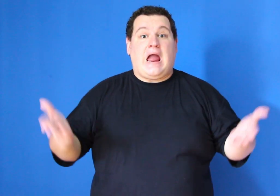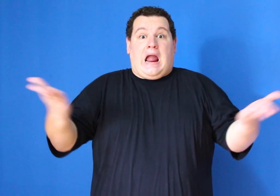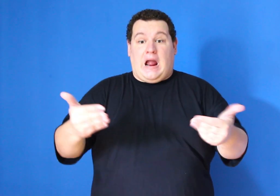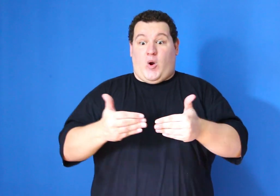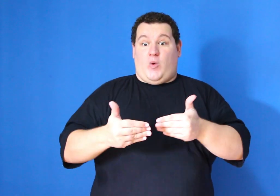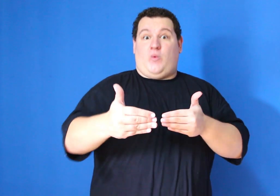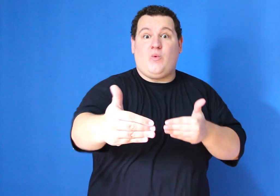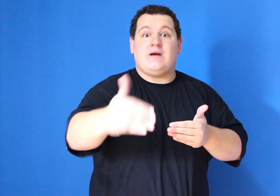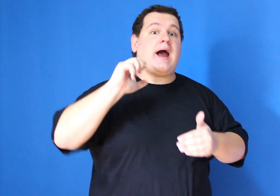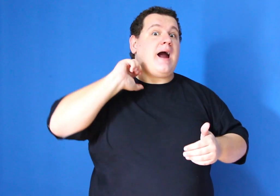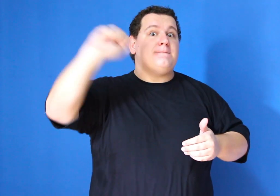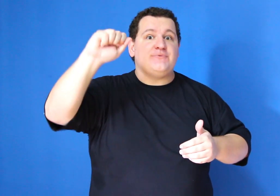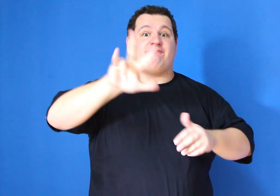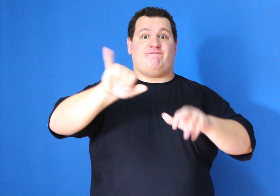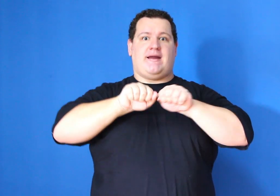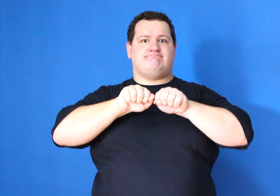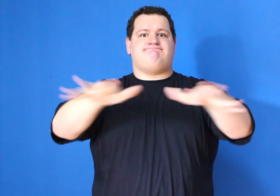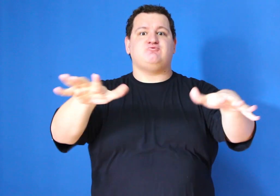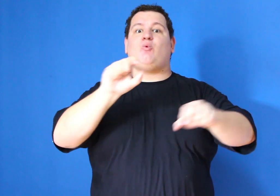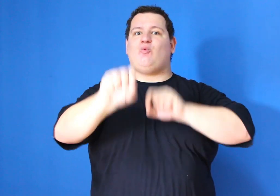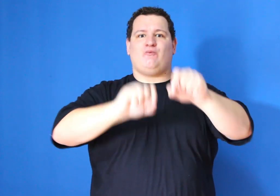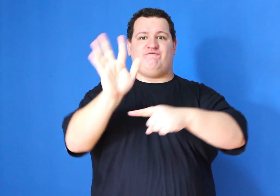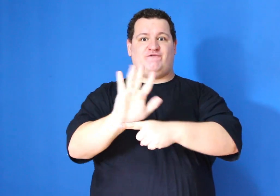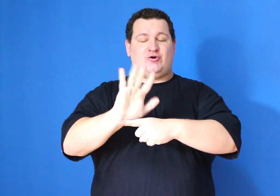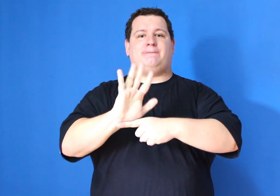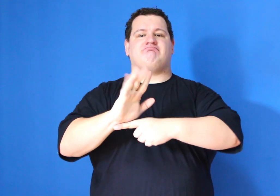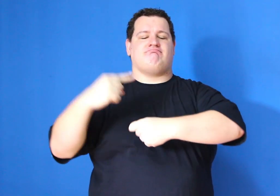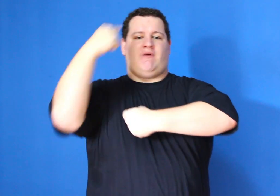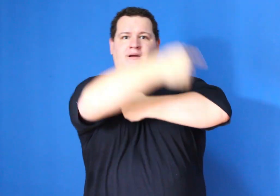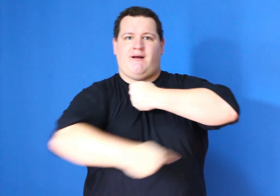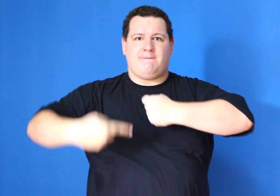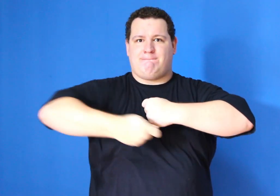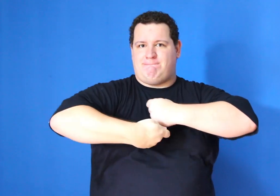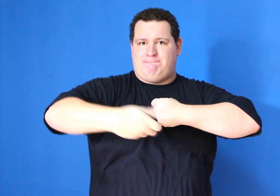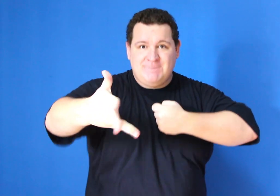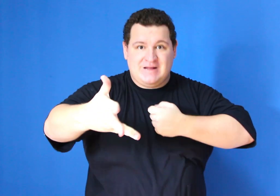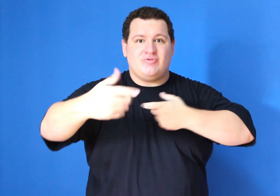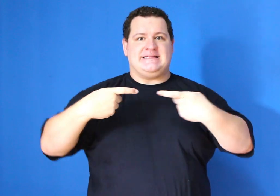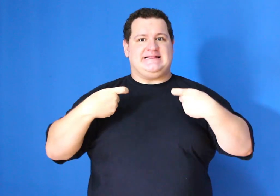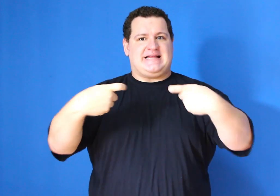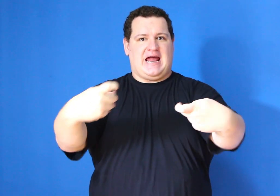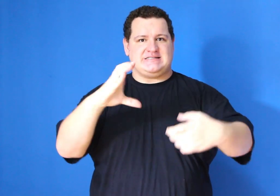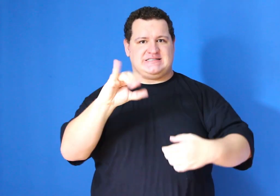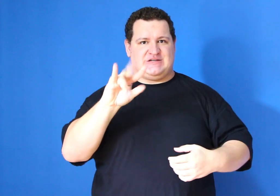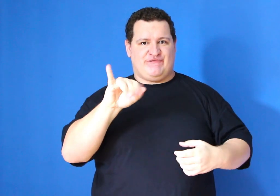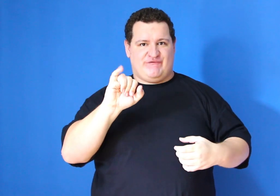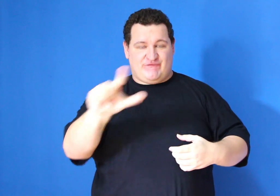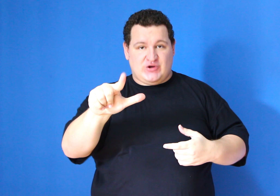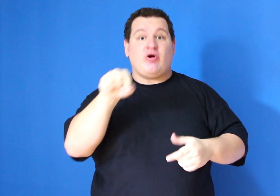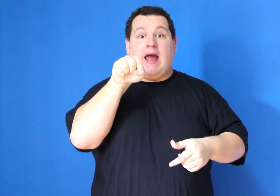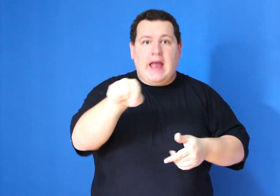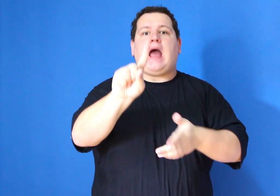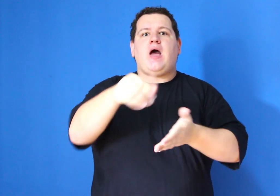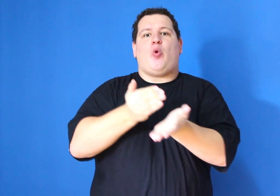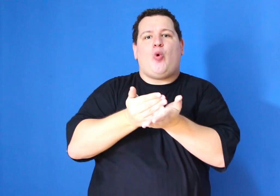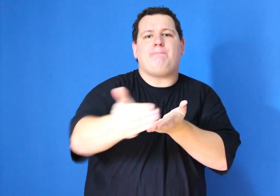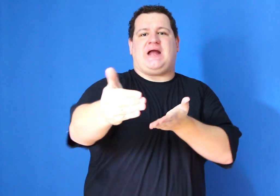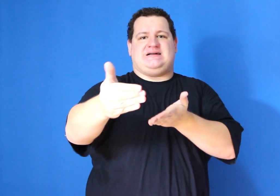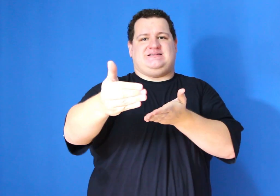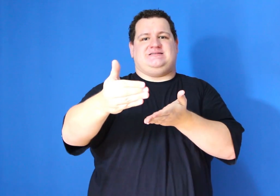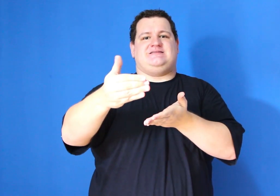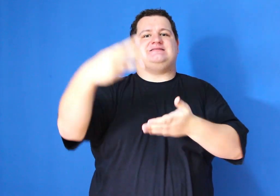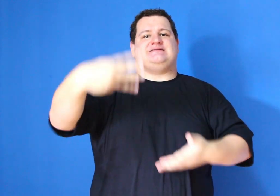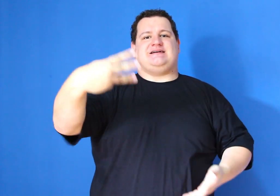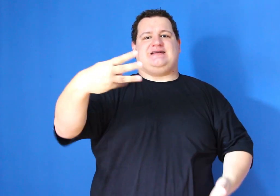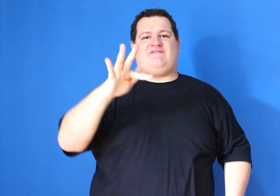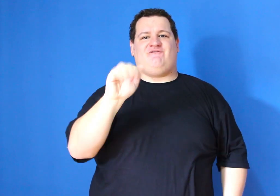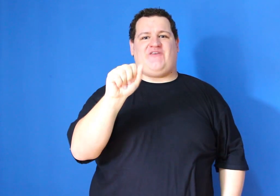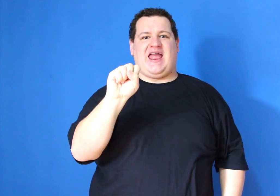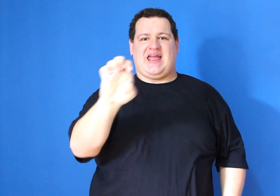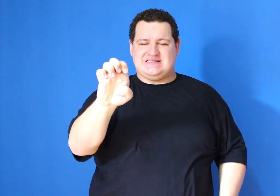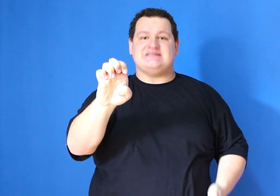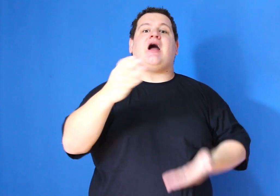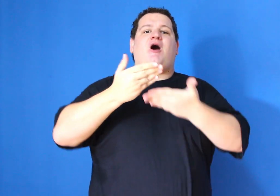Neste mês de abril, vai lançar o próximo filme “Capitão América – Guerra Civil” que começará a fase 3.